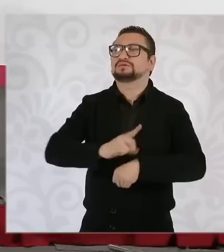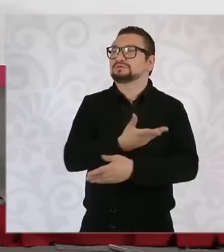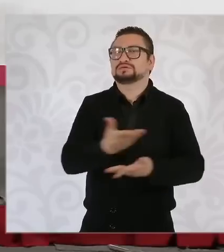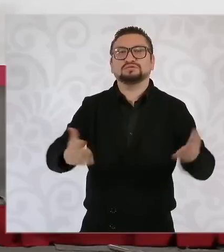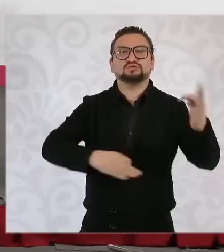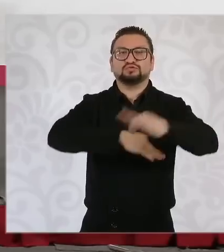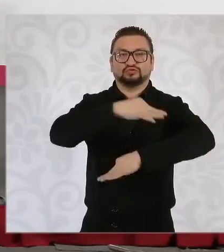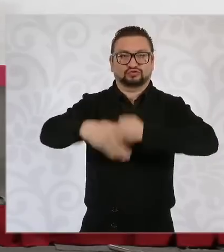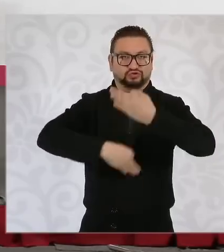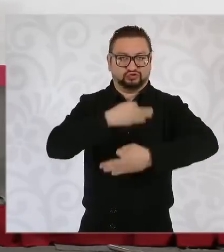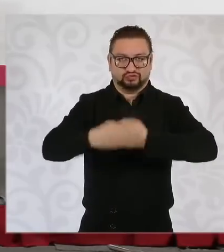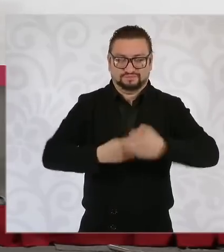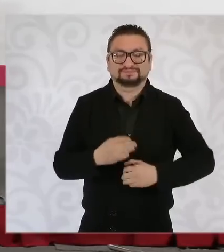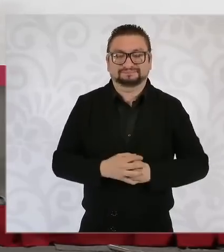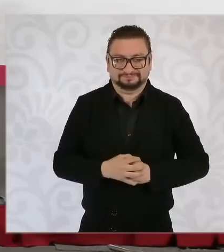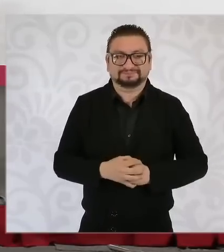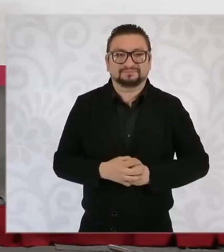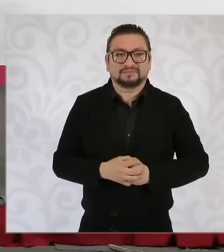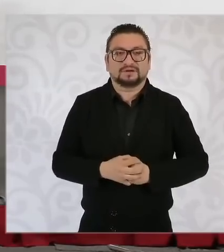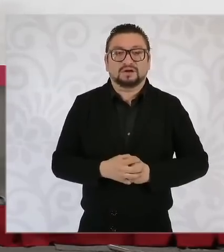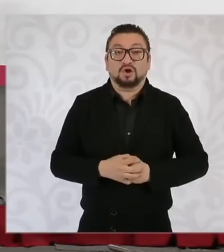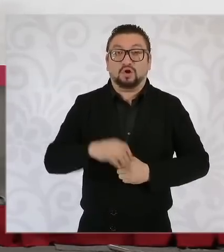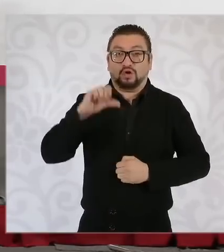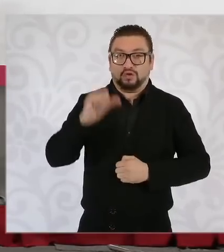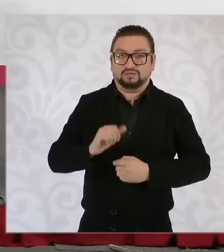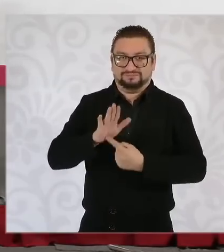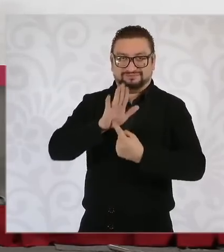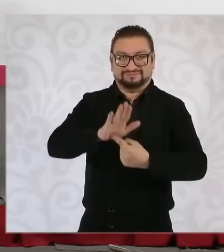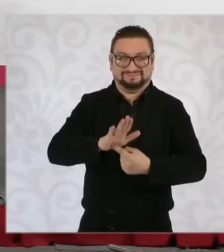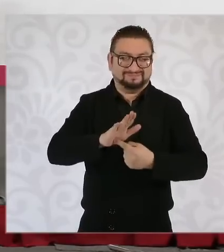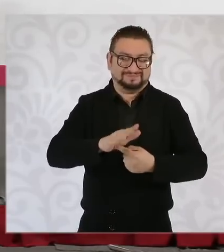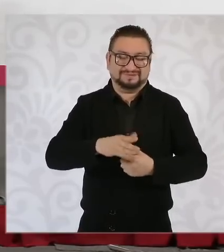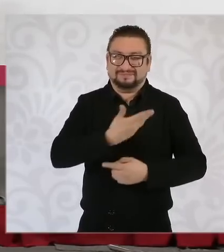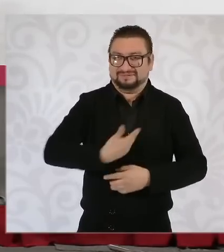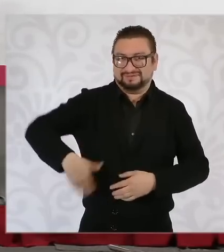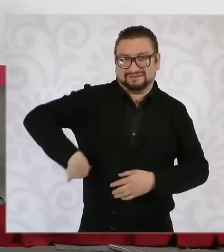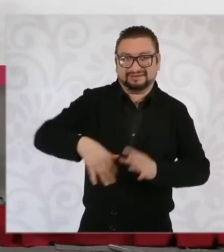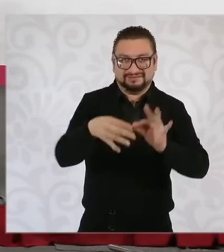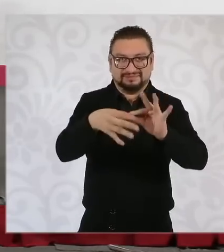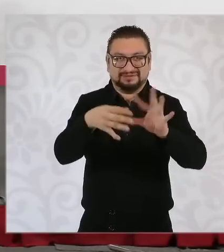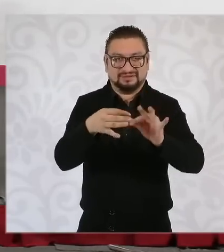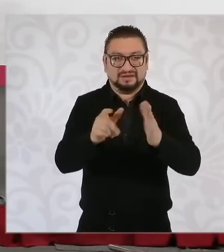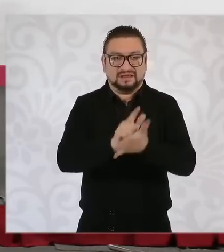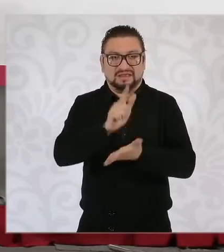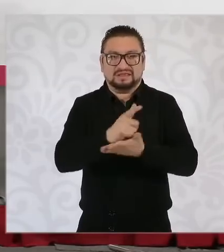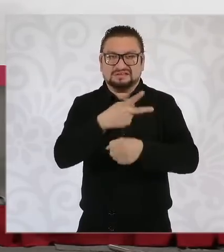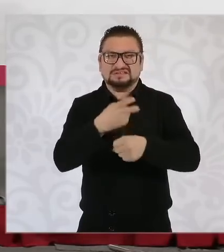todos hoy presentamos como informa la presidenta las leyes secundarias en materia energética que